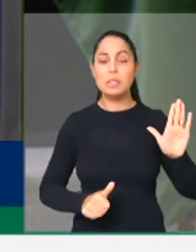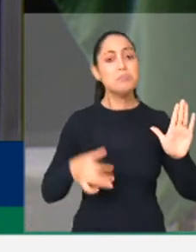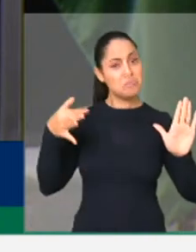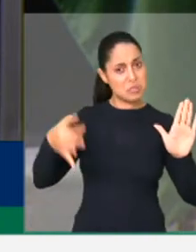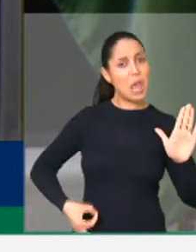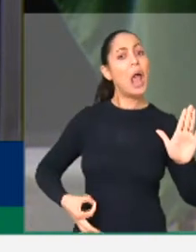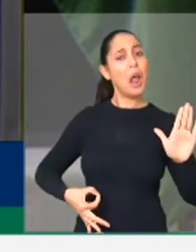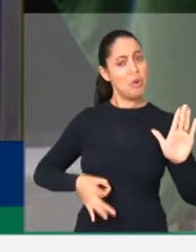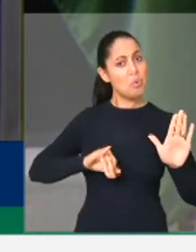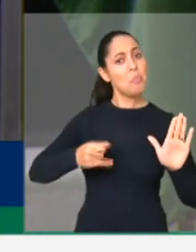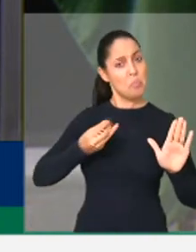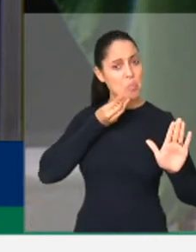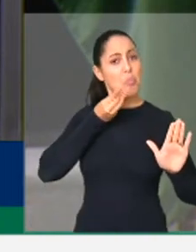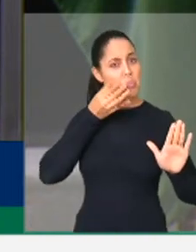DOS FUNDOS REGIONAIS SEJAM DE FATO BEM SUCEDIDOS E TANTO